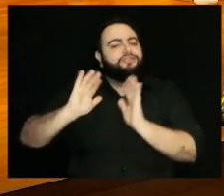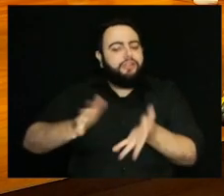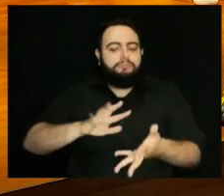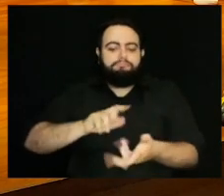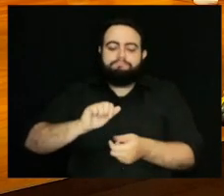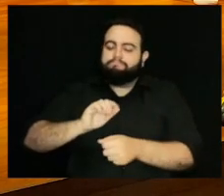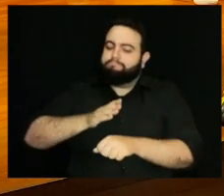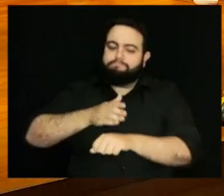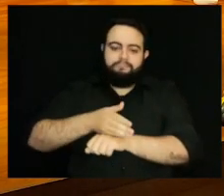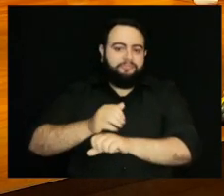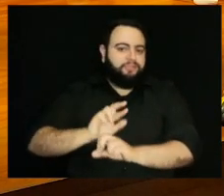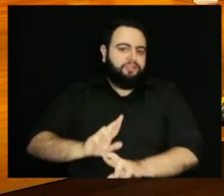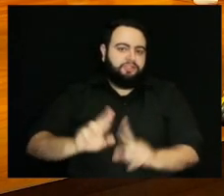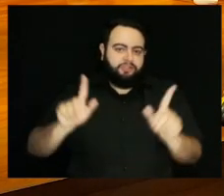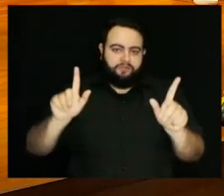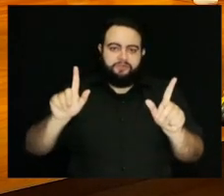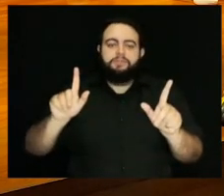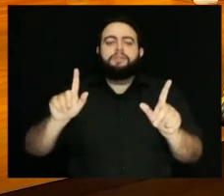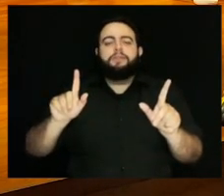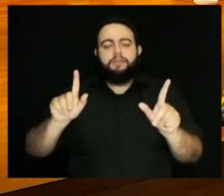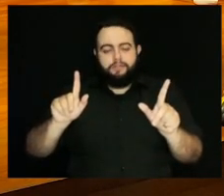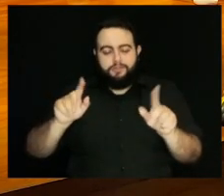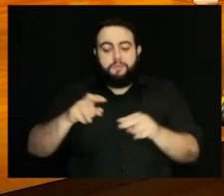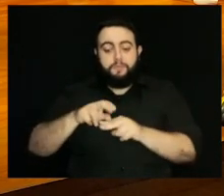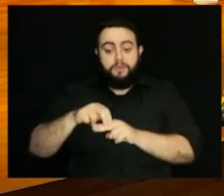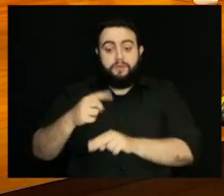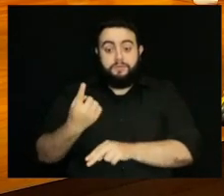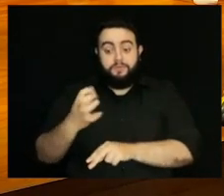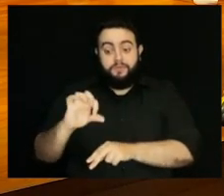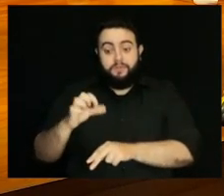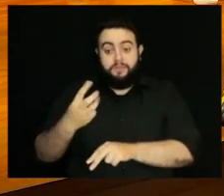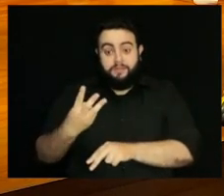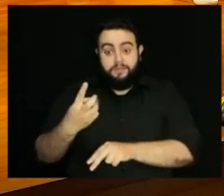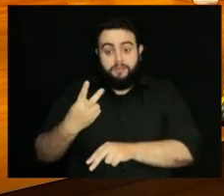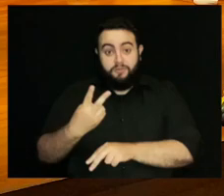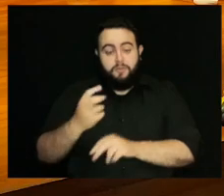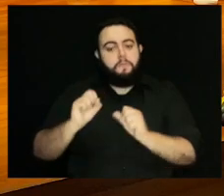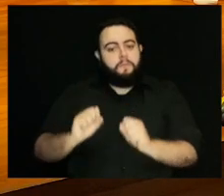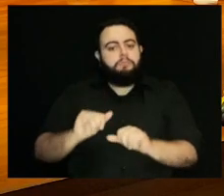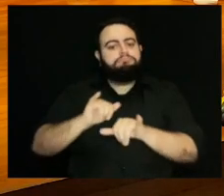partir de 1932 o rádio que era até então amador podia vender anúncios. Foi uma das coisas que o